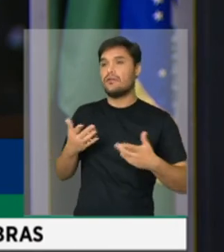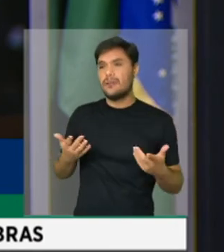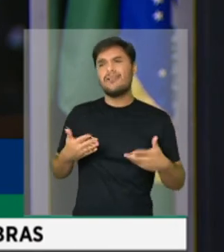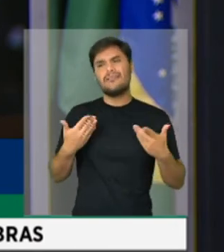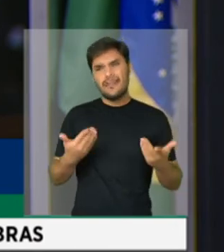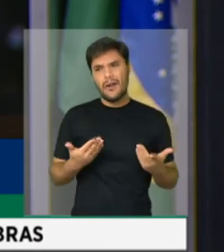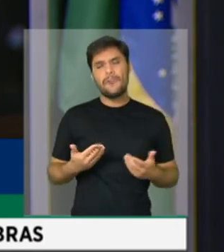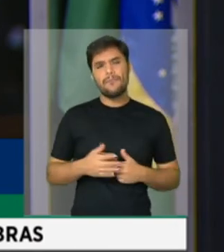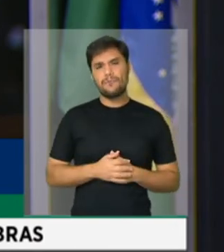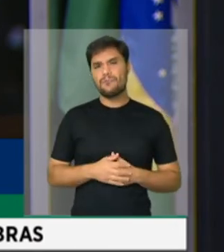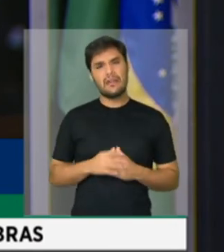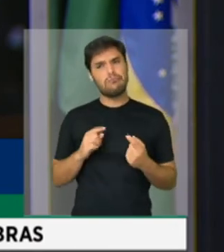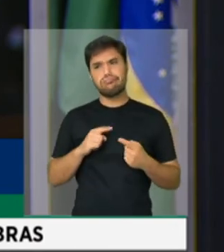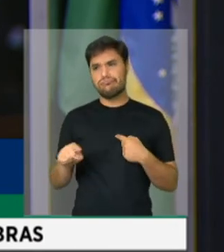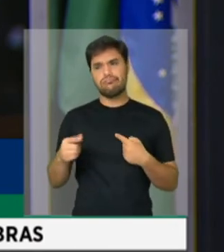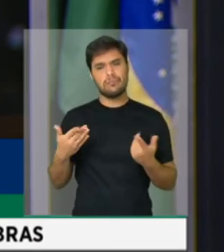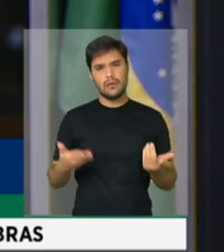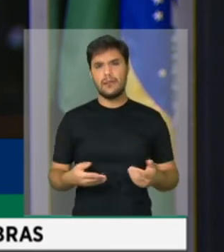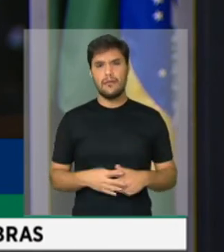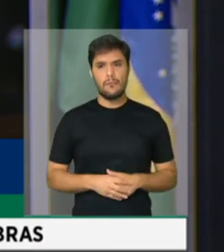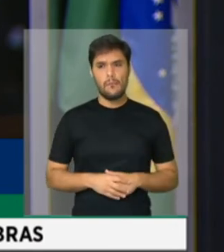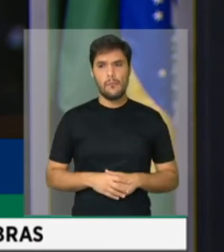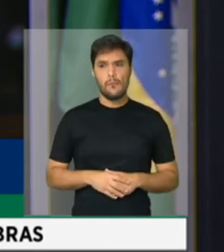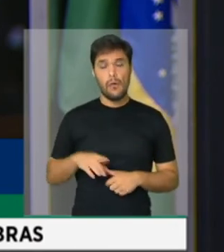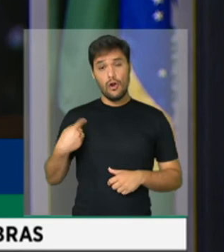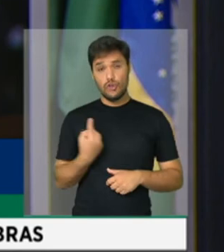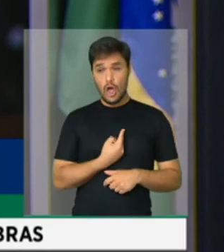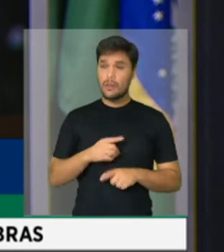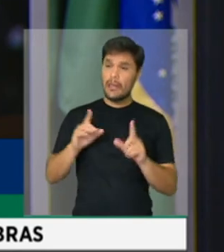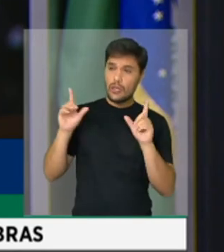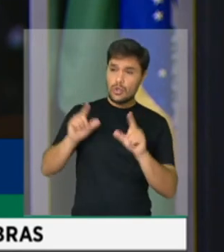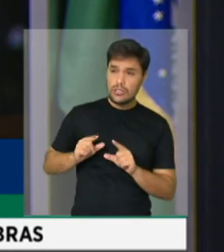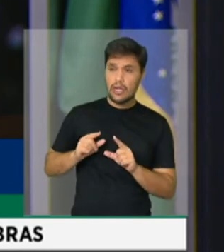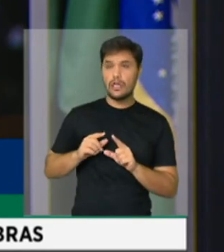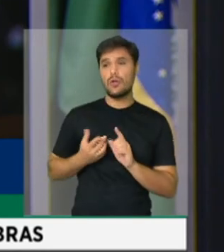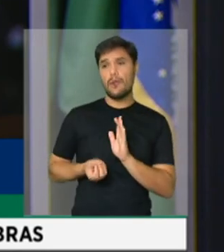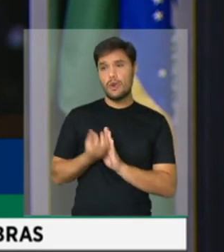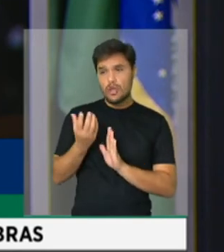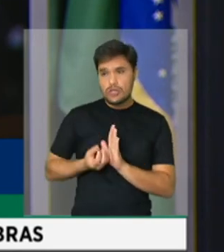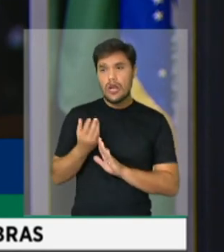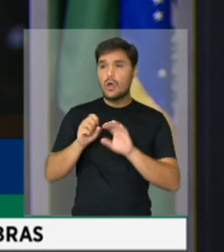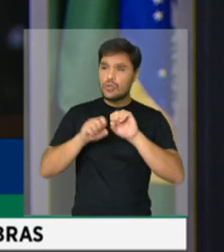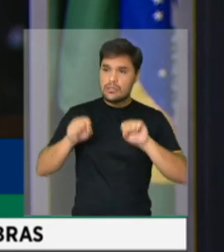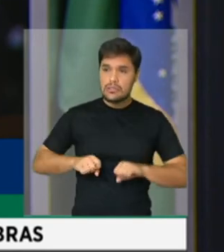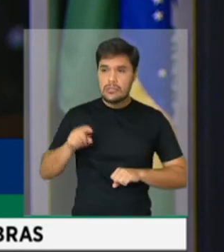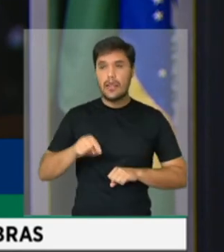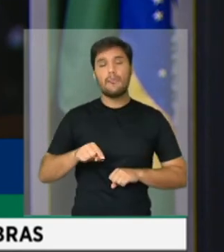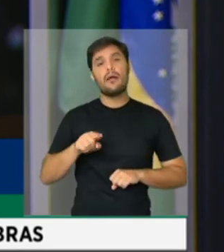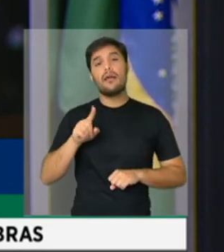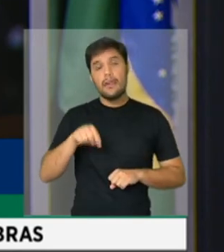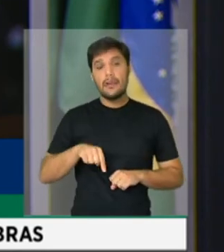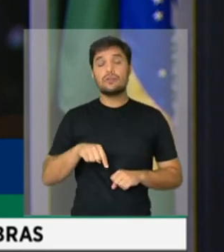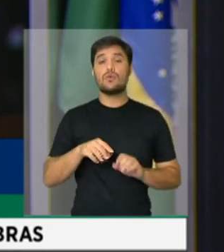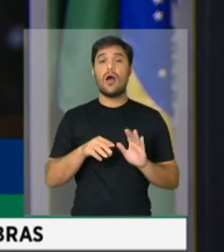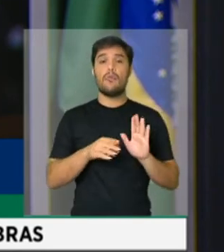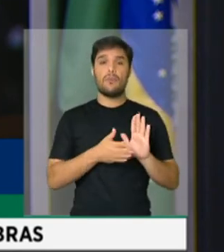É COMO SE EU DISSESSE ASSIM: FELIPE VOCÊ TEM QUE COMPRAR UM CARRO ONDE NÃO VENDE CARRO. VOCÊ VAI TER QUE CONTRATAR E FINANCIAR A GERAÇÃO DA CONCESSIONÁRIA